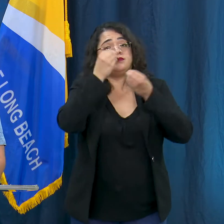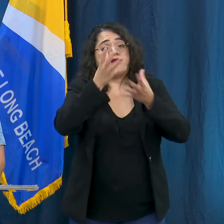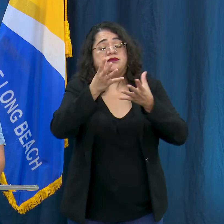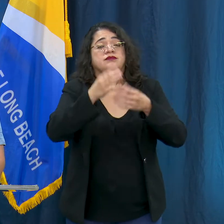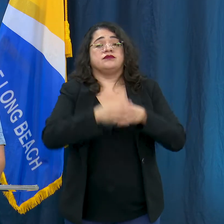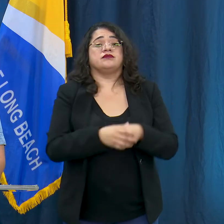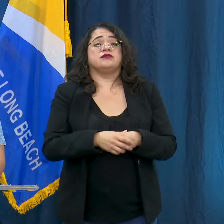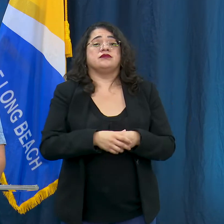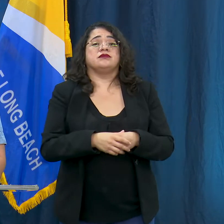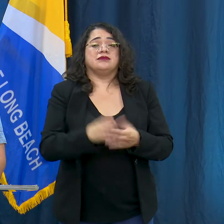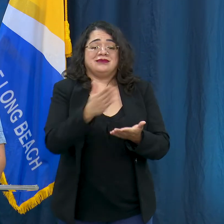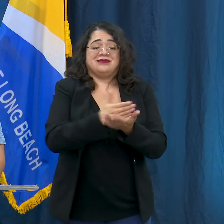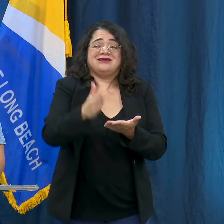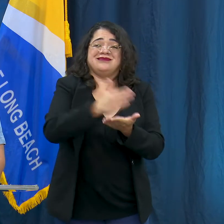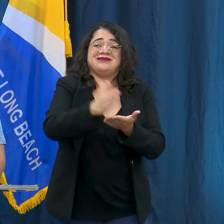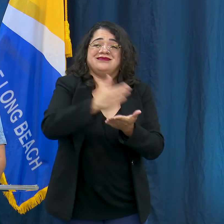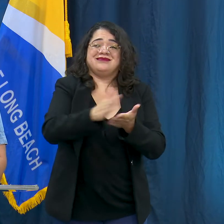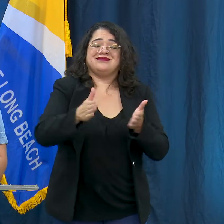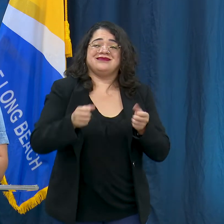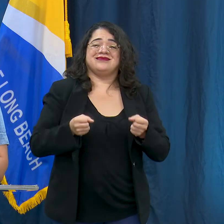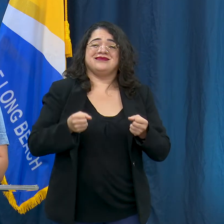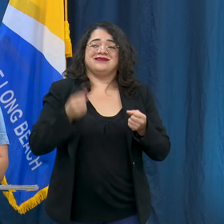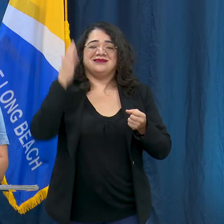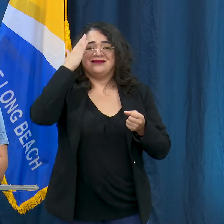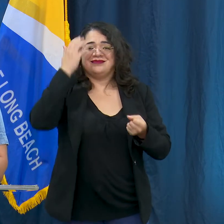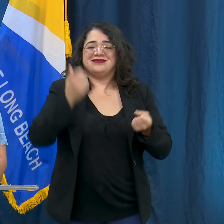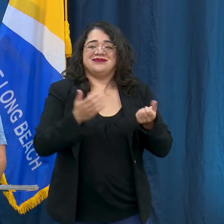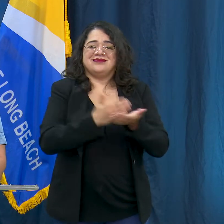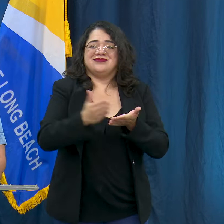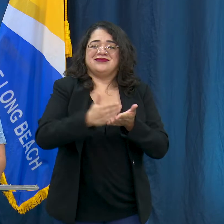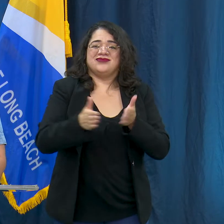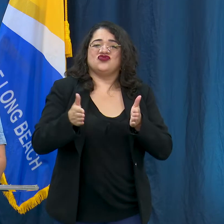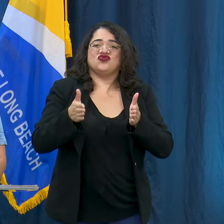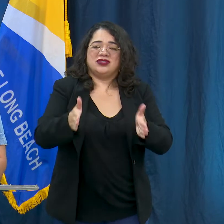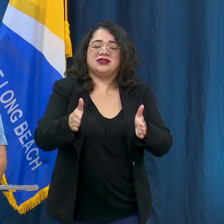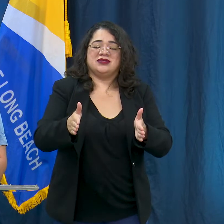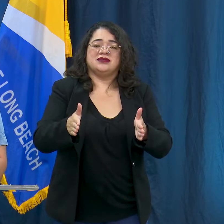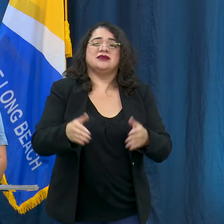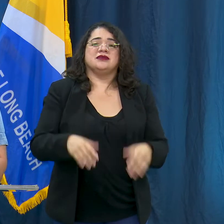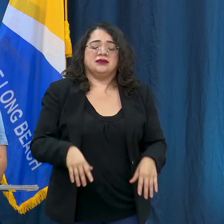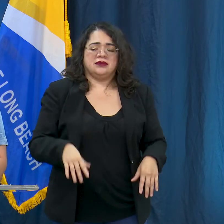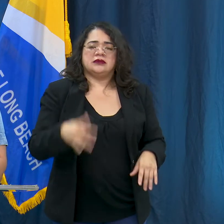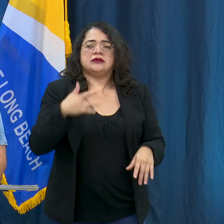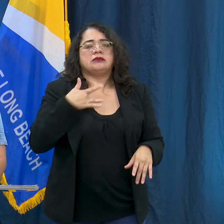very dos de que como saben el programa el valle dodecane general es un programa